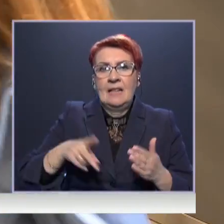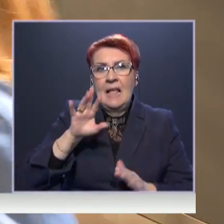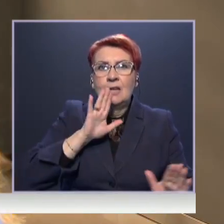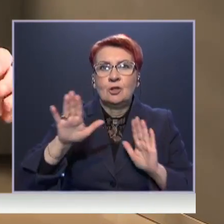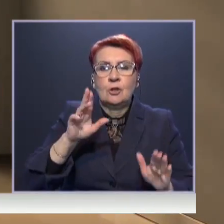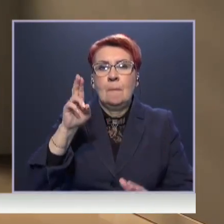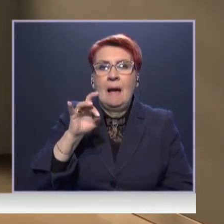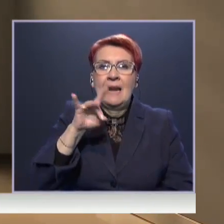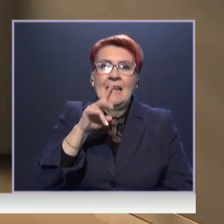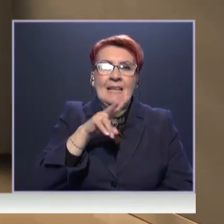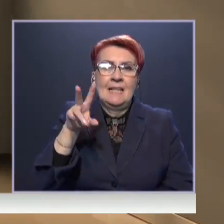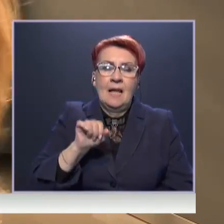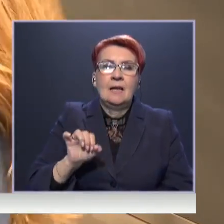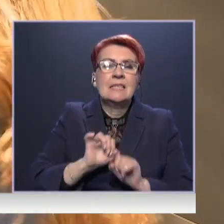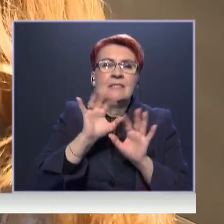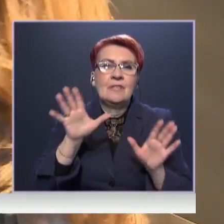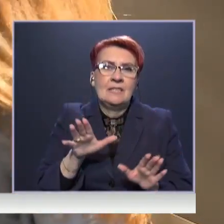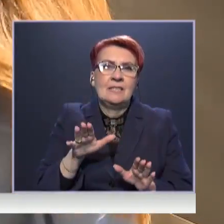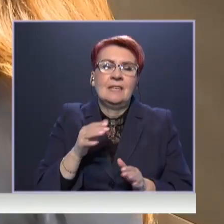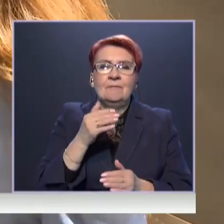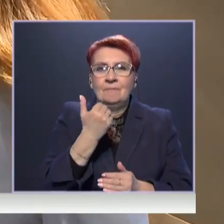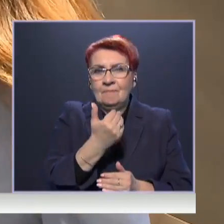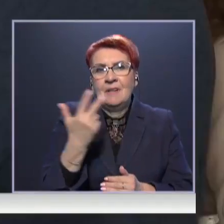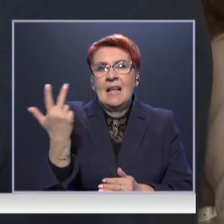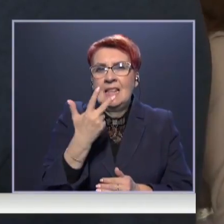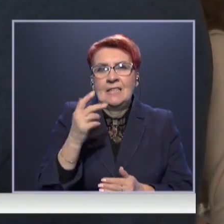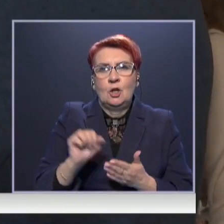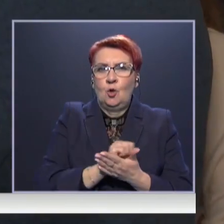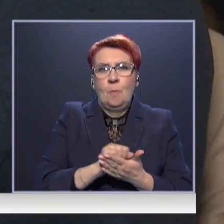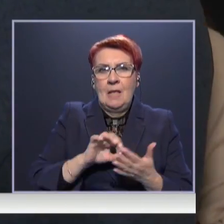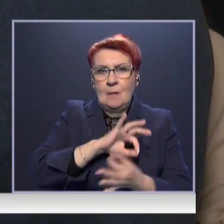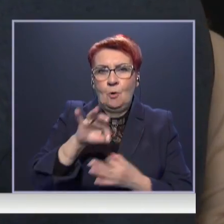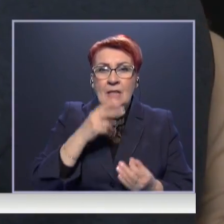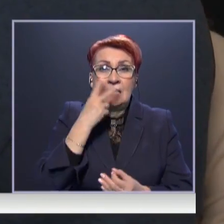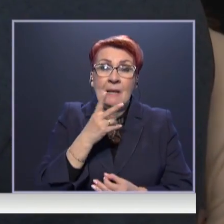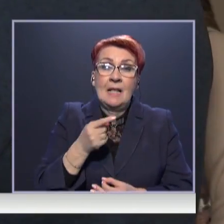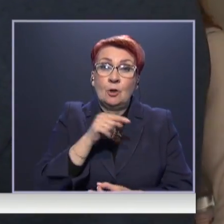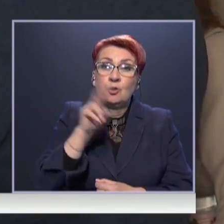Барыкина Святитель стал третьим документальным проектом Несмотря на то что фильмы рассказывают